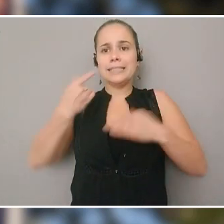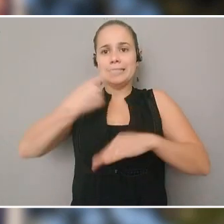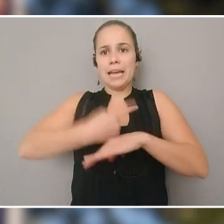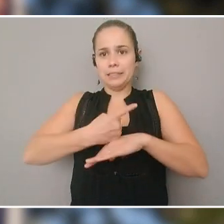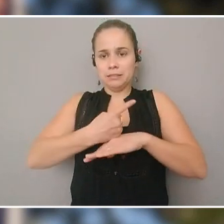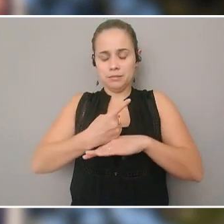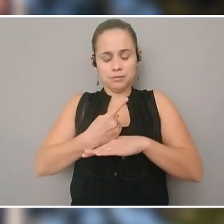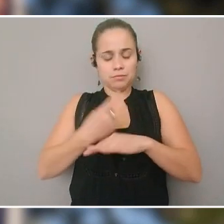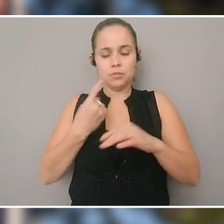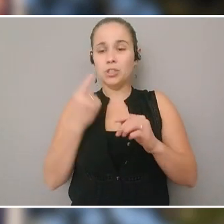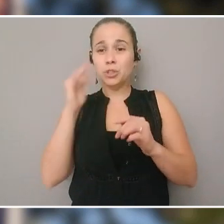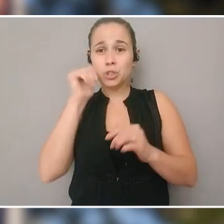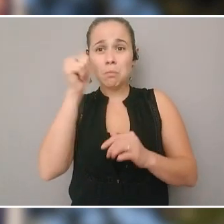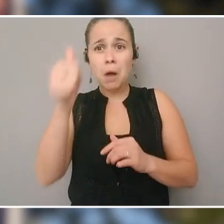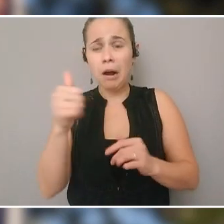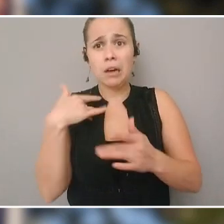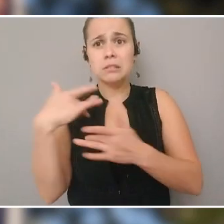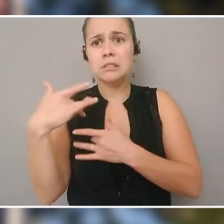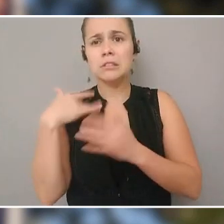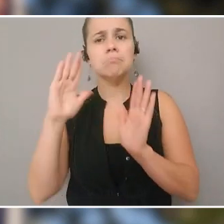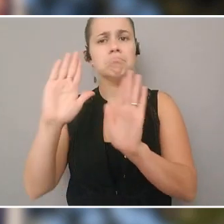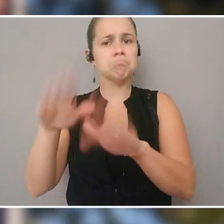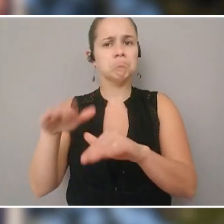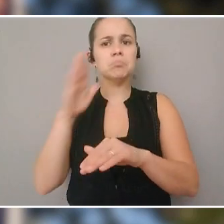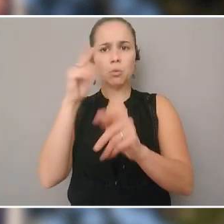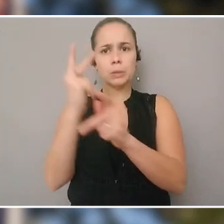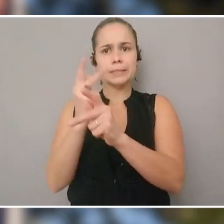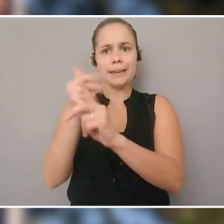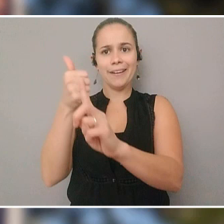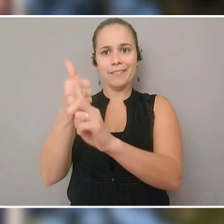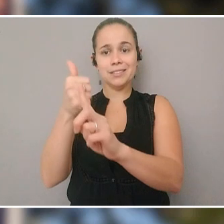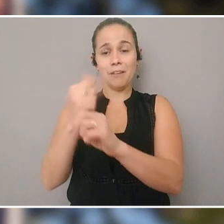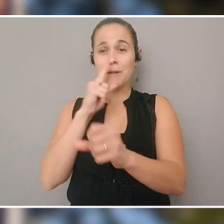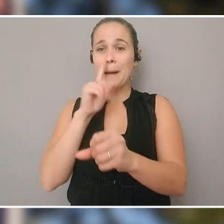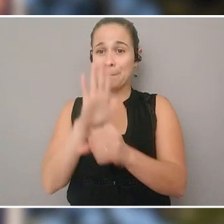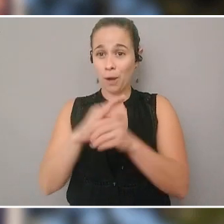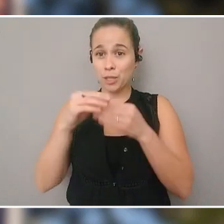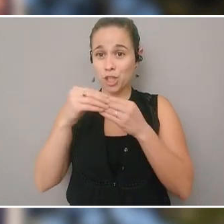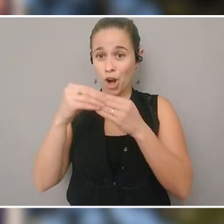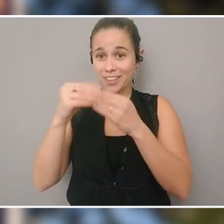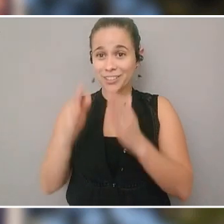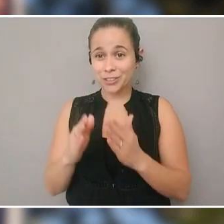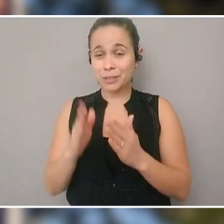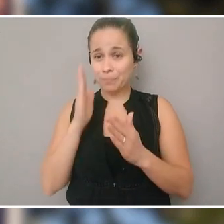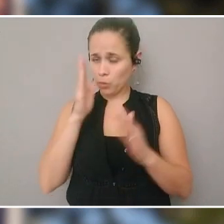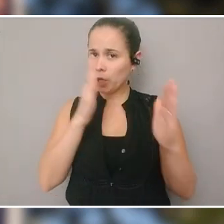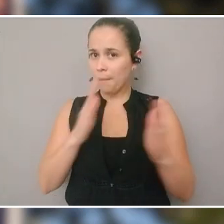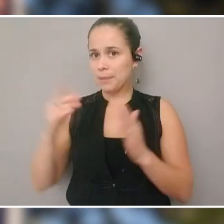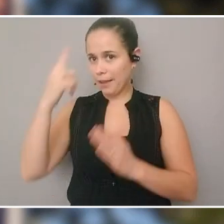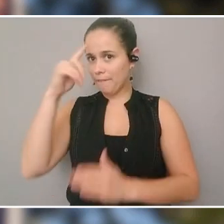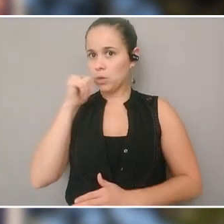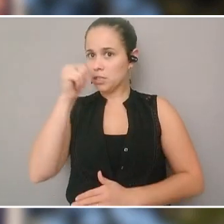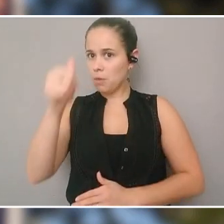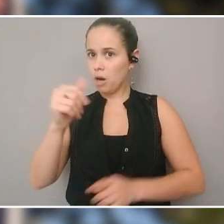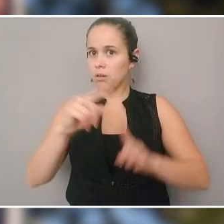cuidarse solo. Prometo que nuestro liderazgo planeará para